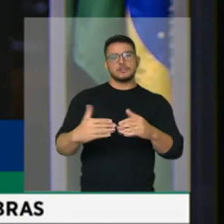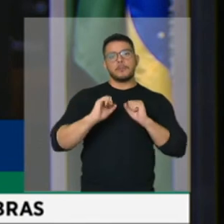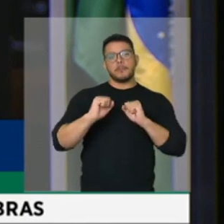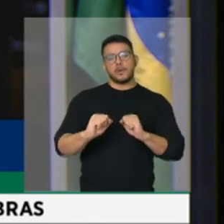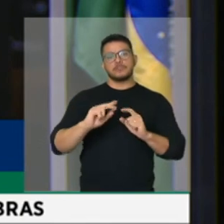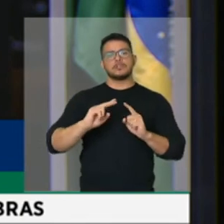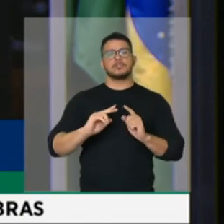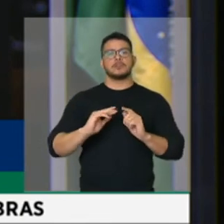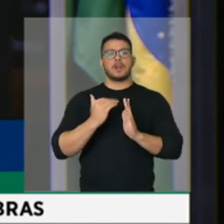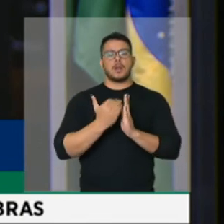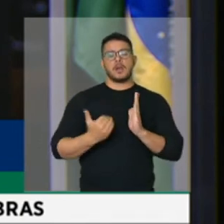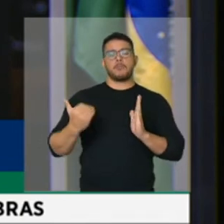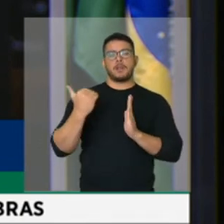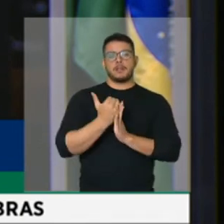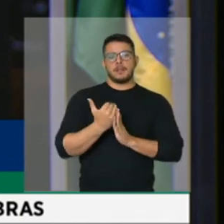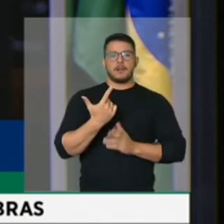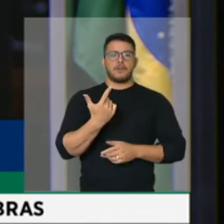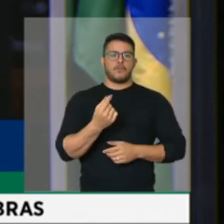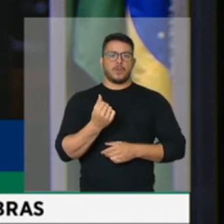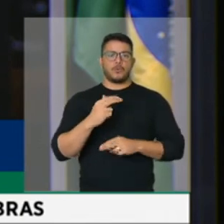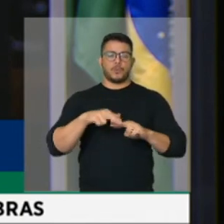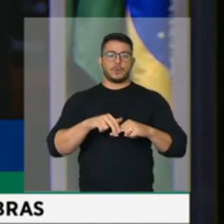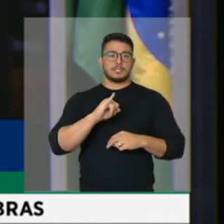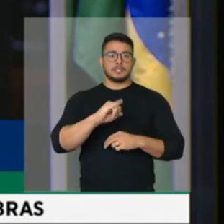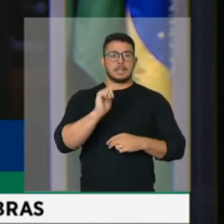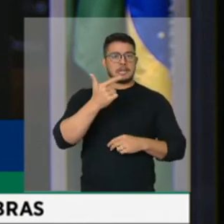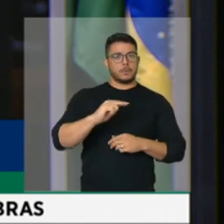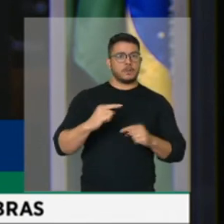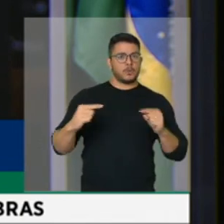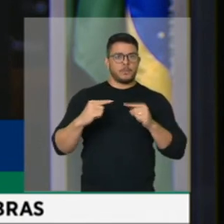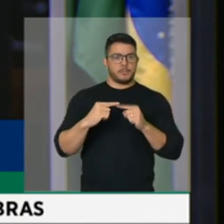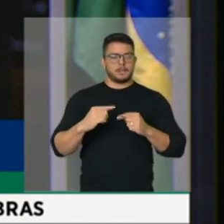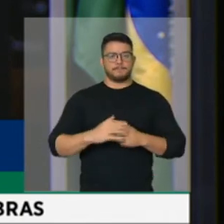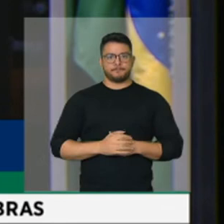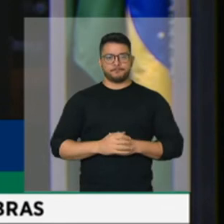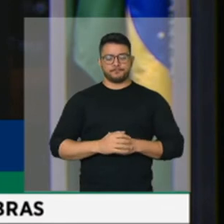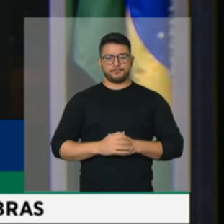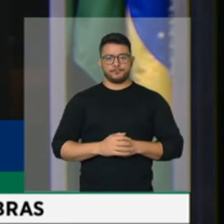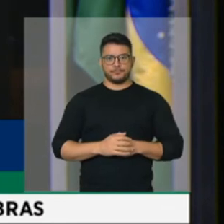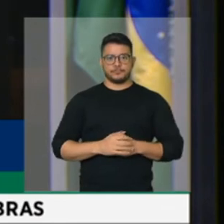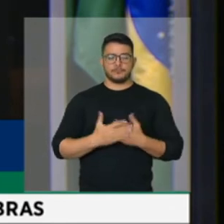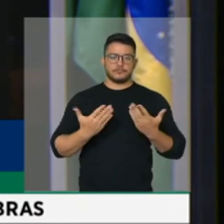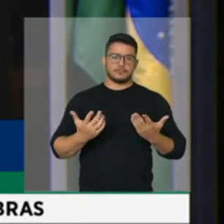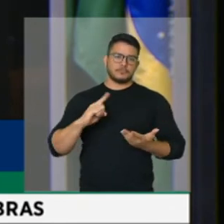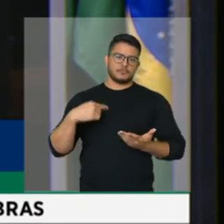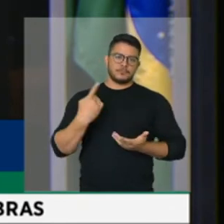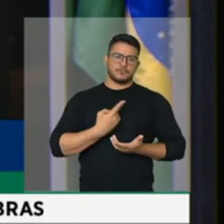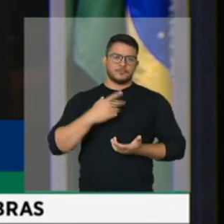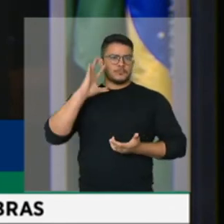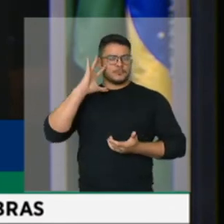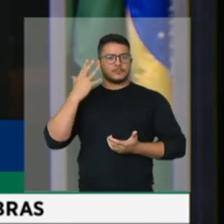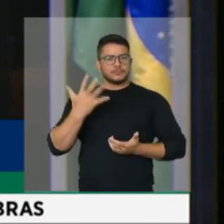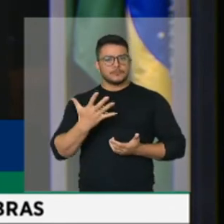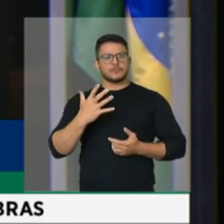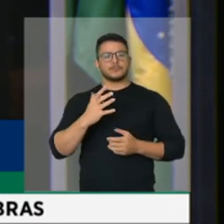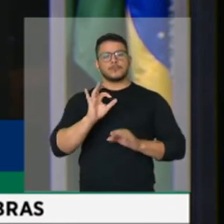PASSARÃO DO REGIME DE COTAS PARA O DE PRODUÇÃO INDEPENDENTE. PROCESSO ESSE QUE EMBORA ACOMPANHADO DE MEDIDAS MITIGADORAS PODE